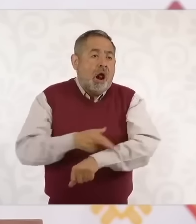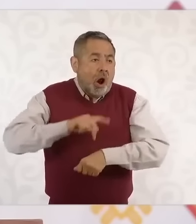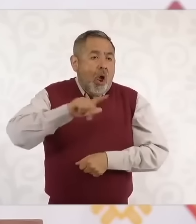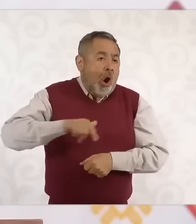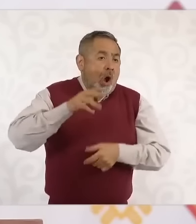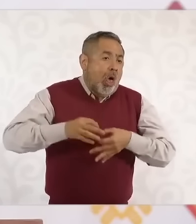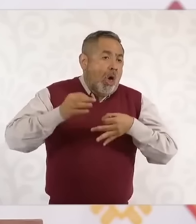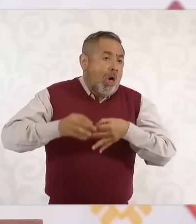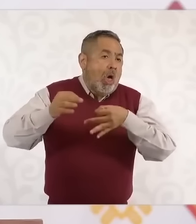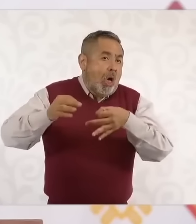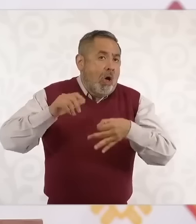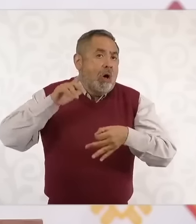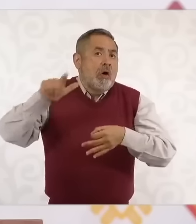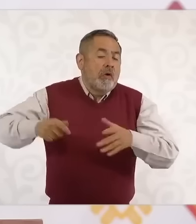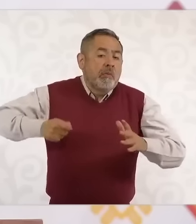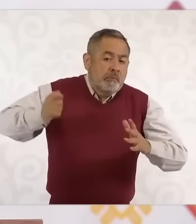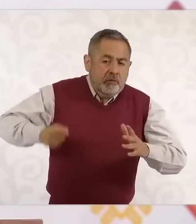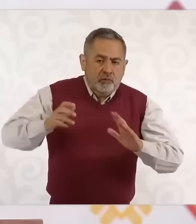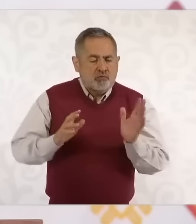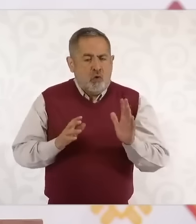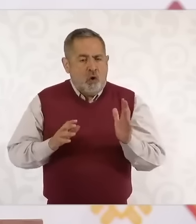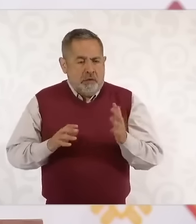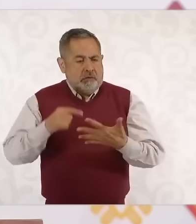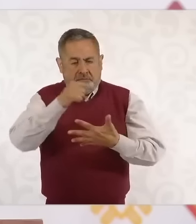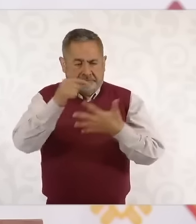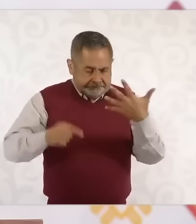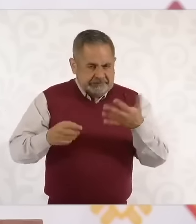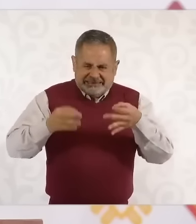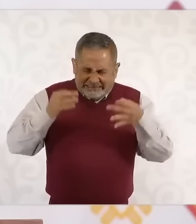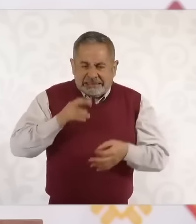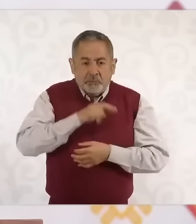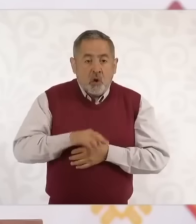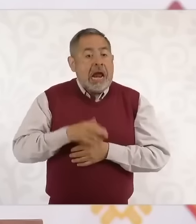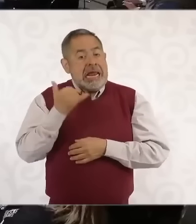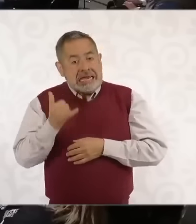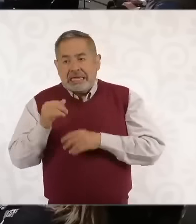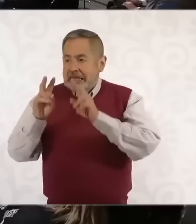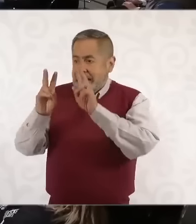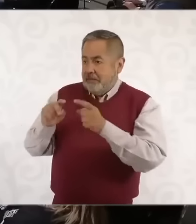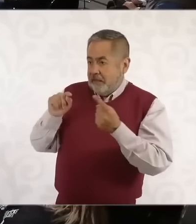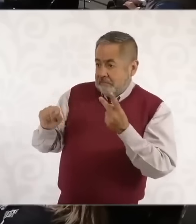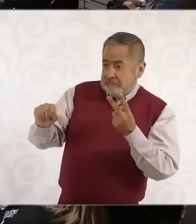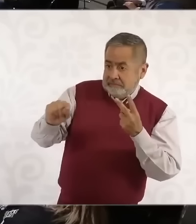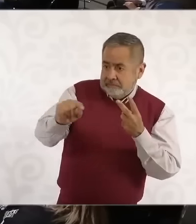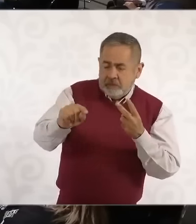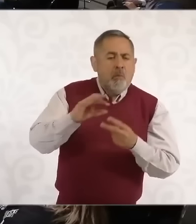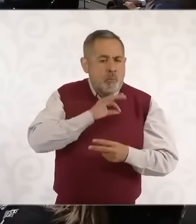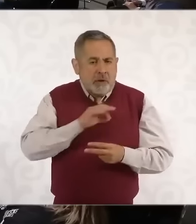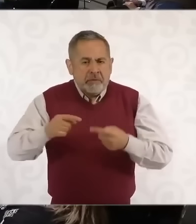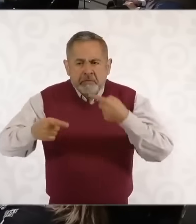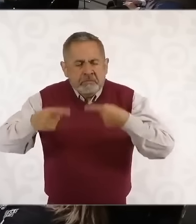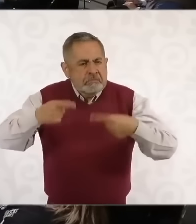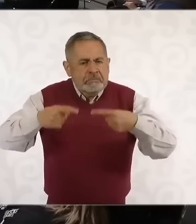abarque más campos de manera que reduzca. ¿Cuál es el objetivo final? Reducir la incertidumbre sobre